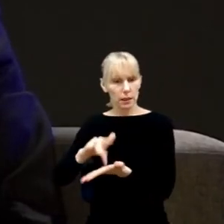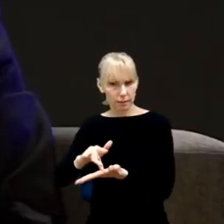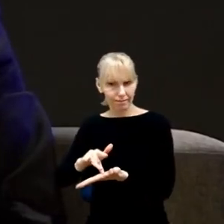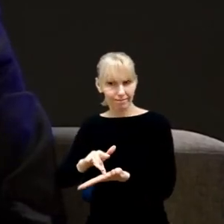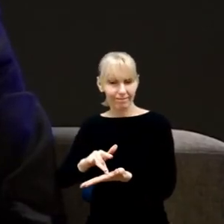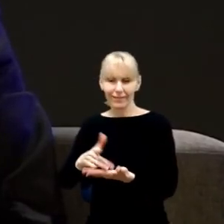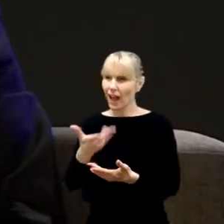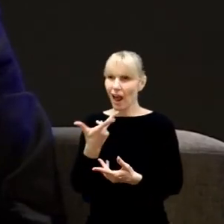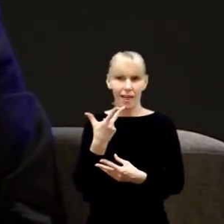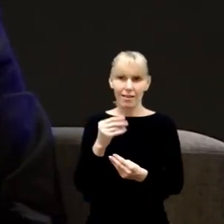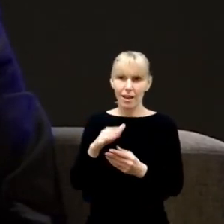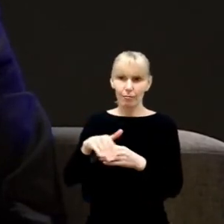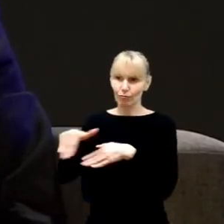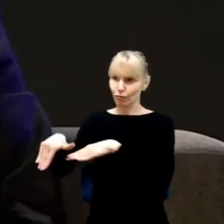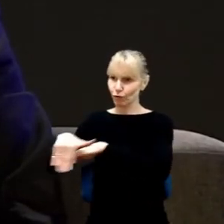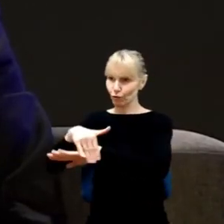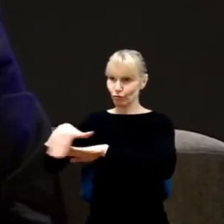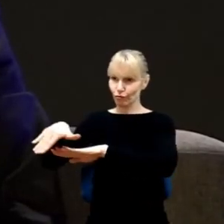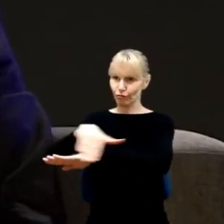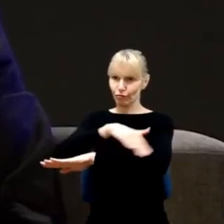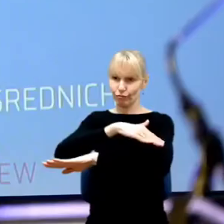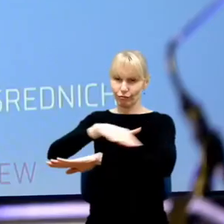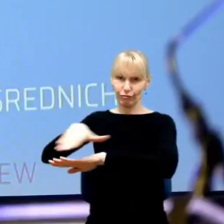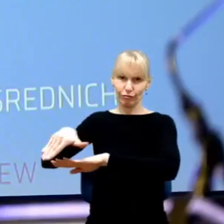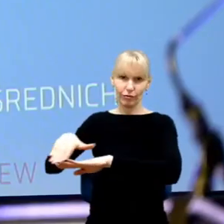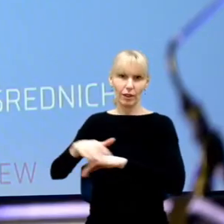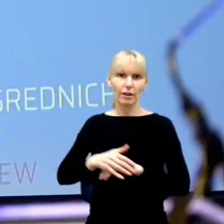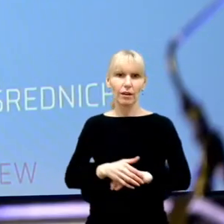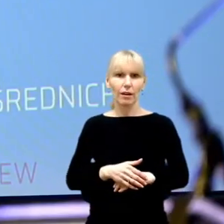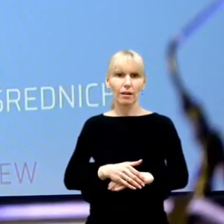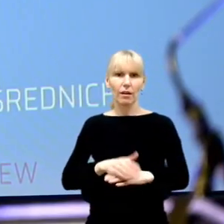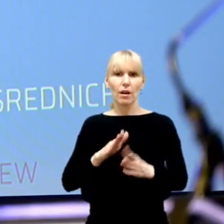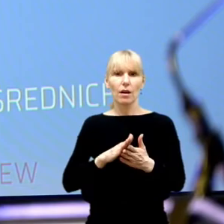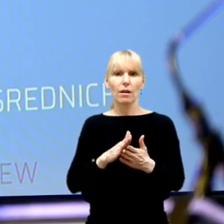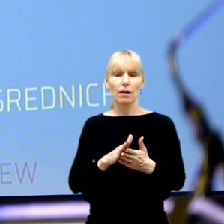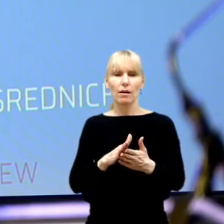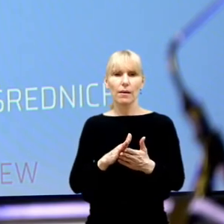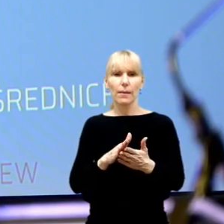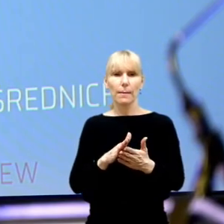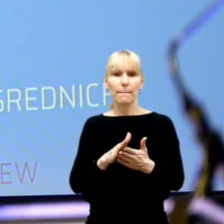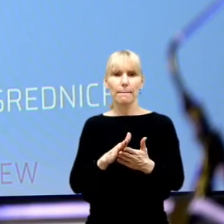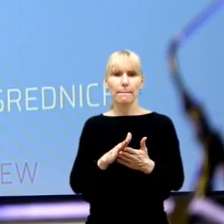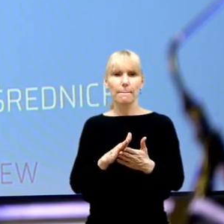Jest jeszcze naprawdę, wydaje się, kilkadziesiąt elementów, które są analizowane przez nas,